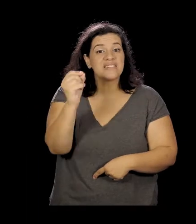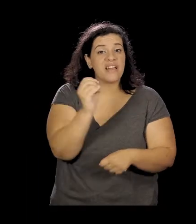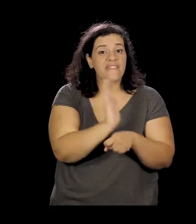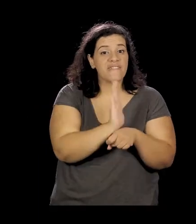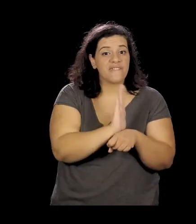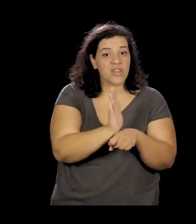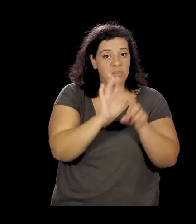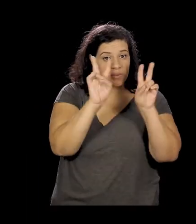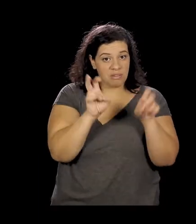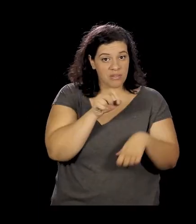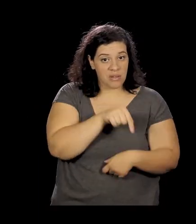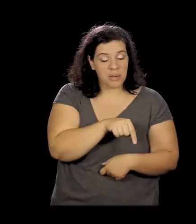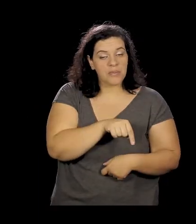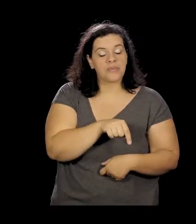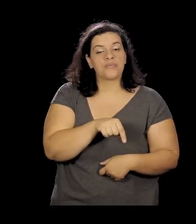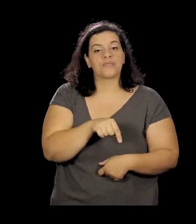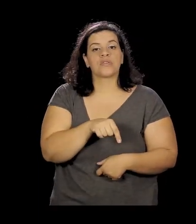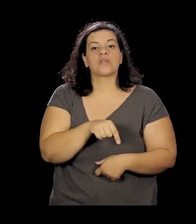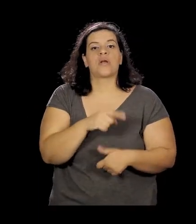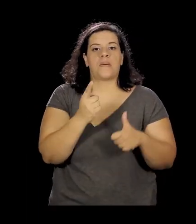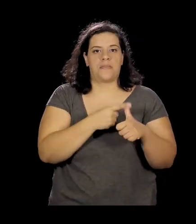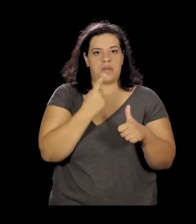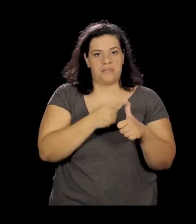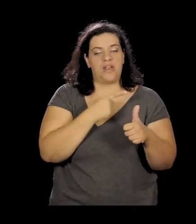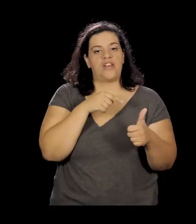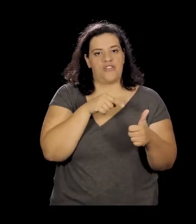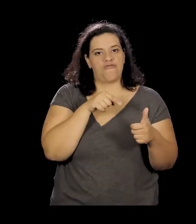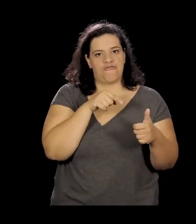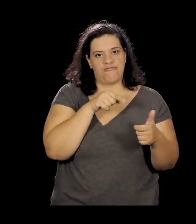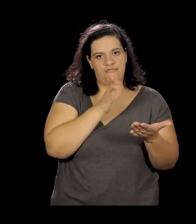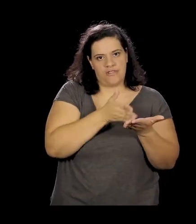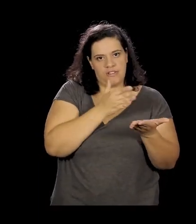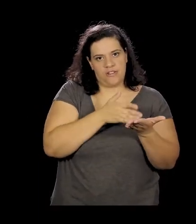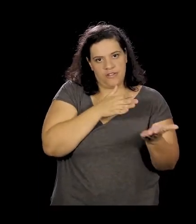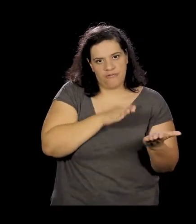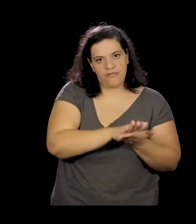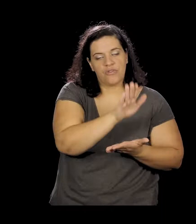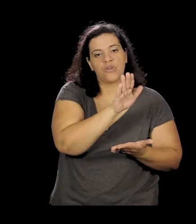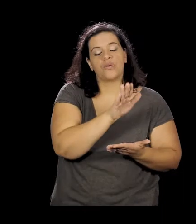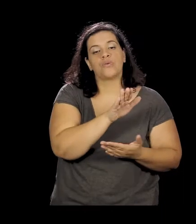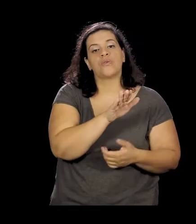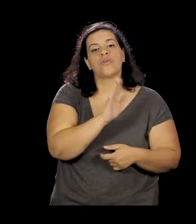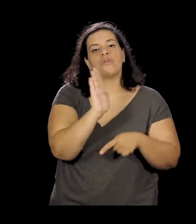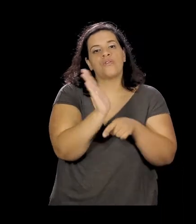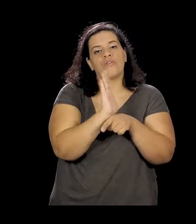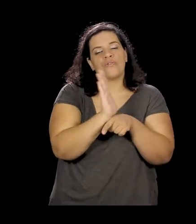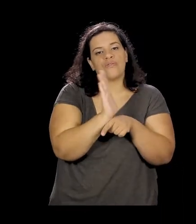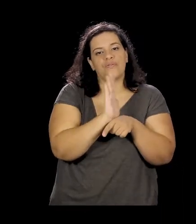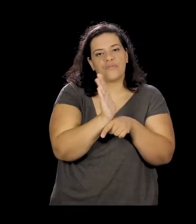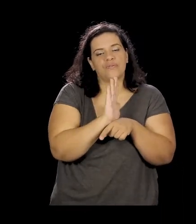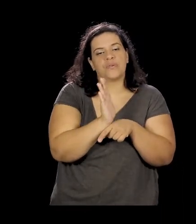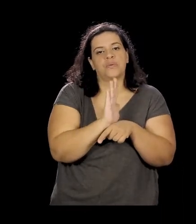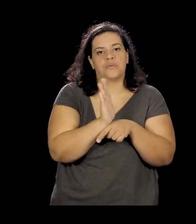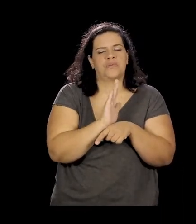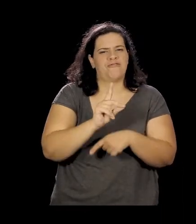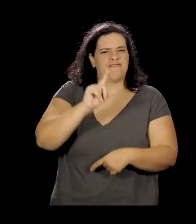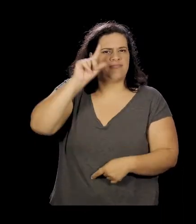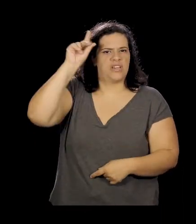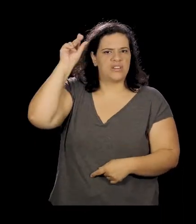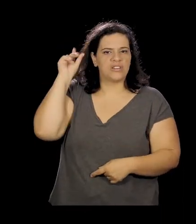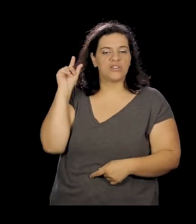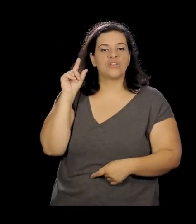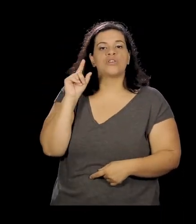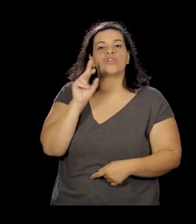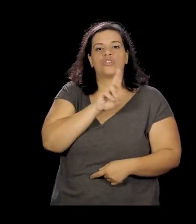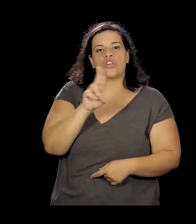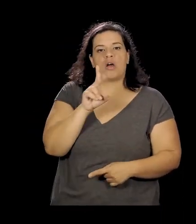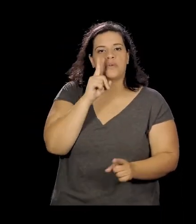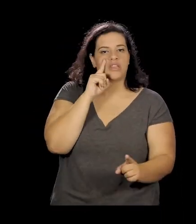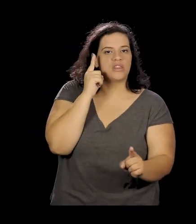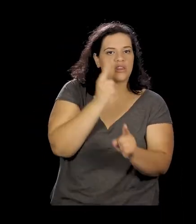No primeiro livro, o filme mais antigo é Descobrimento do Brasil,